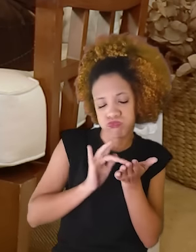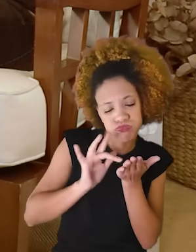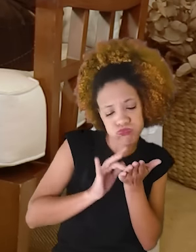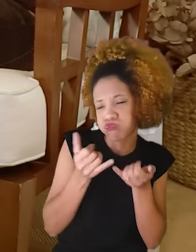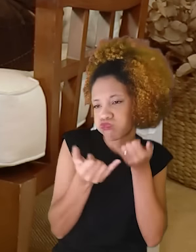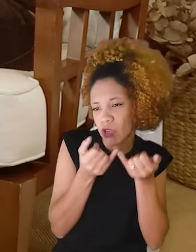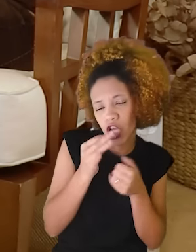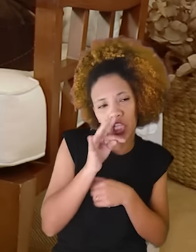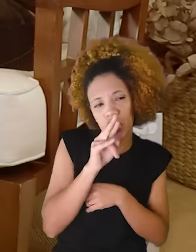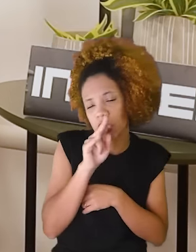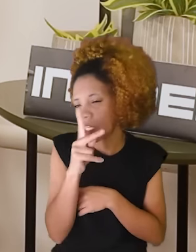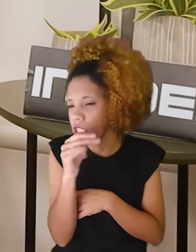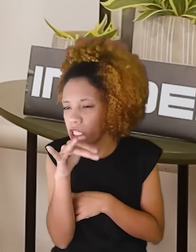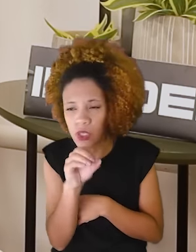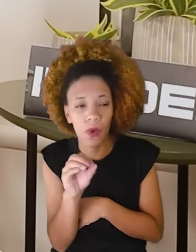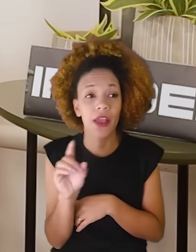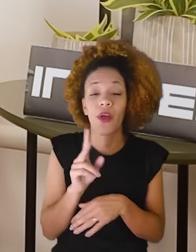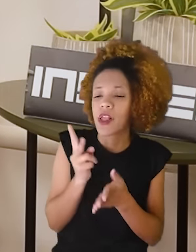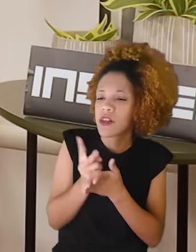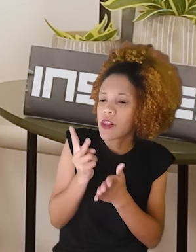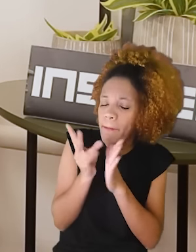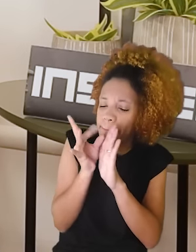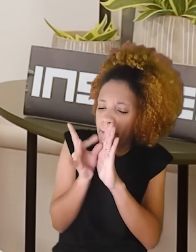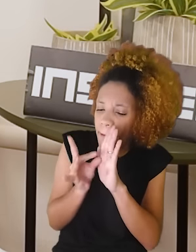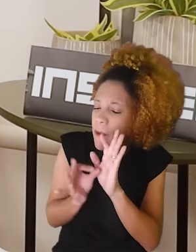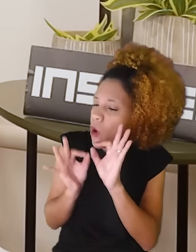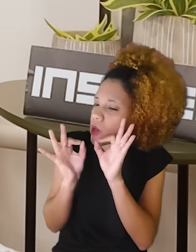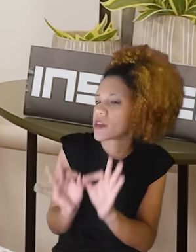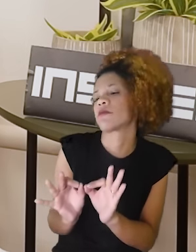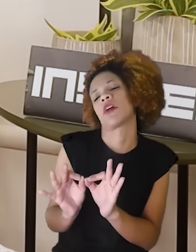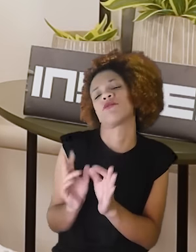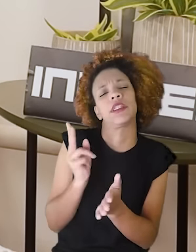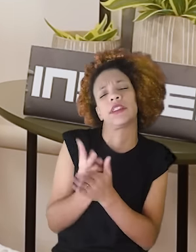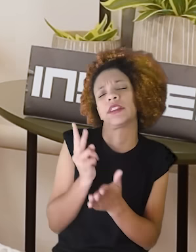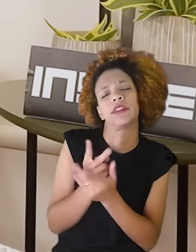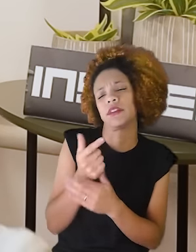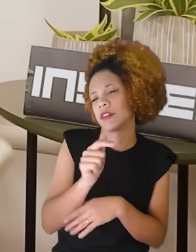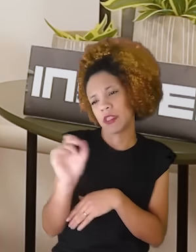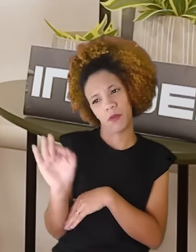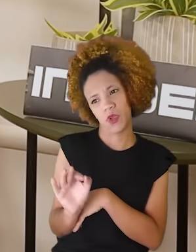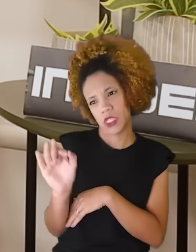faço bagulho eu tento sempre seguir a cartilha do que é Certo certissimo Correto 100% Não que